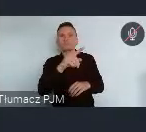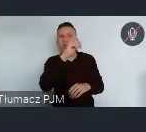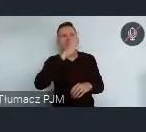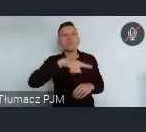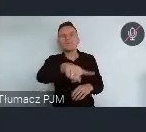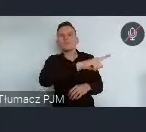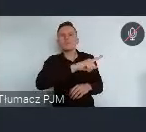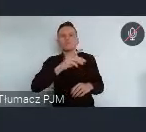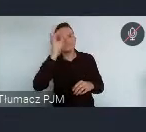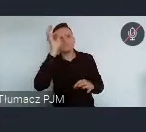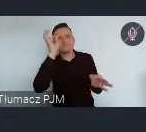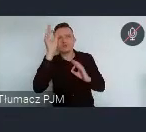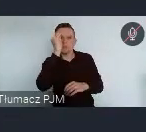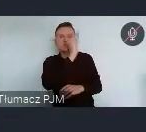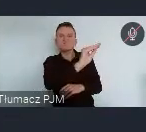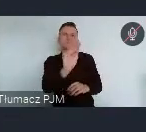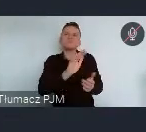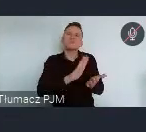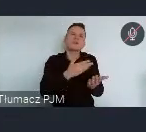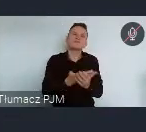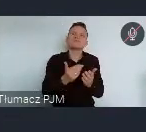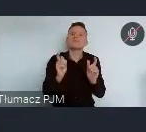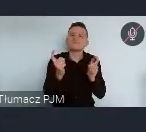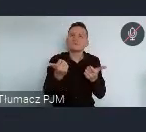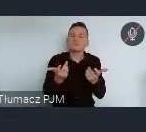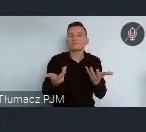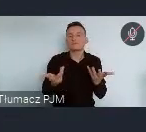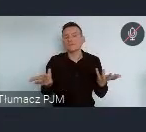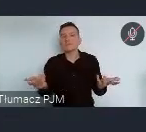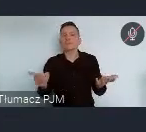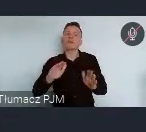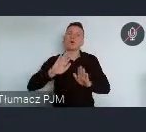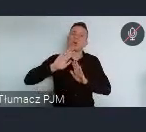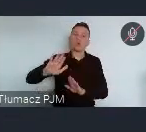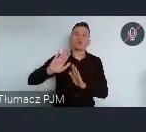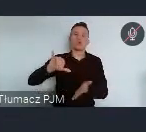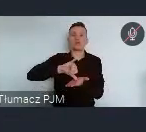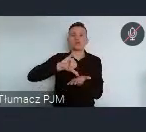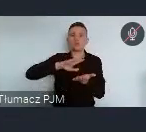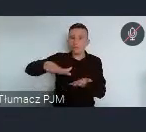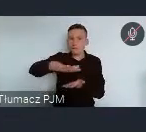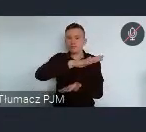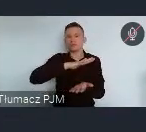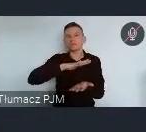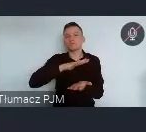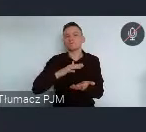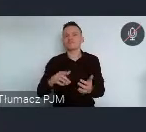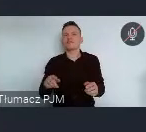o działaniach chociażby związanych z ochroną środowiska i tutaj już wdrażamy wiele projektów,